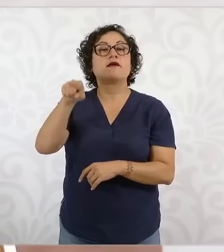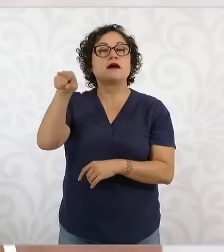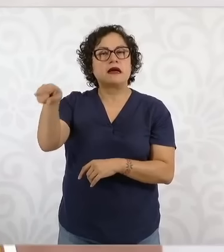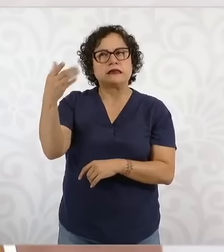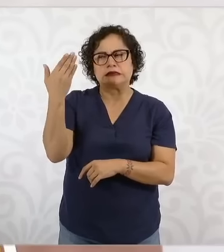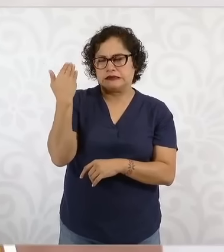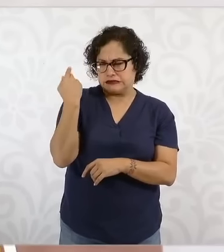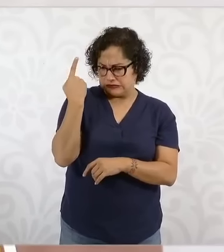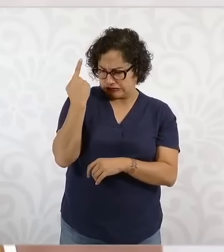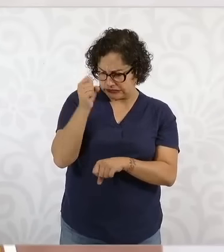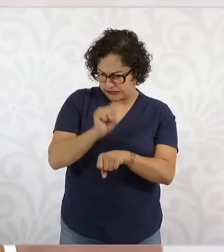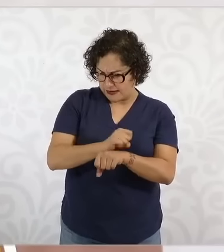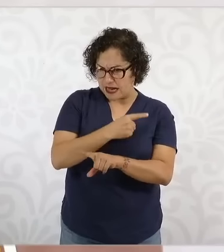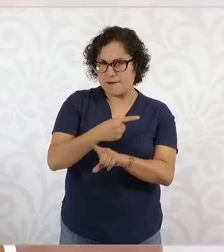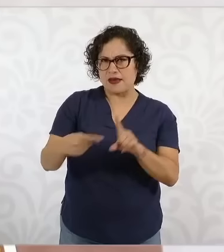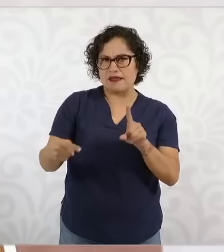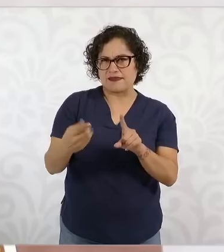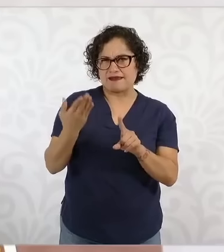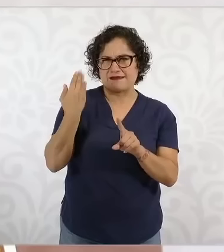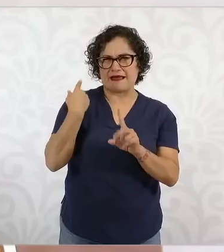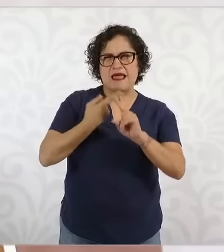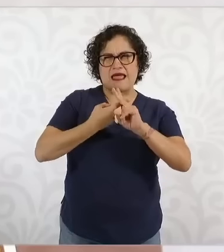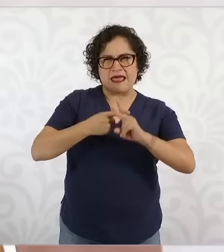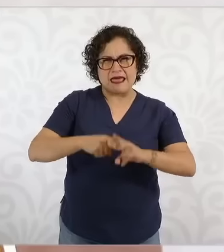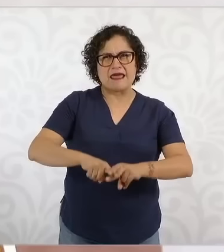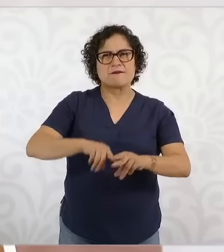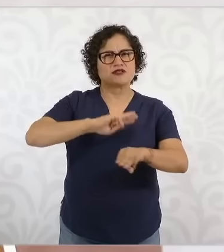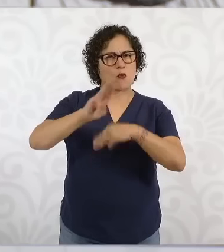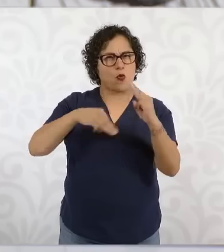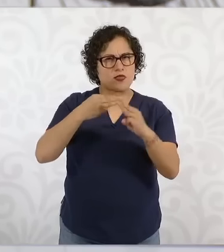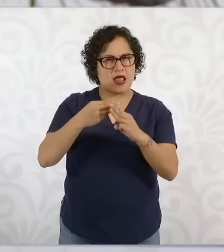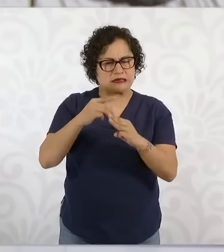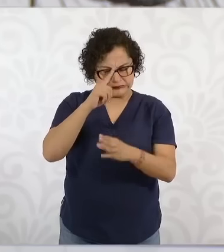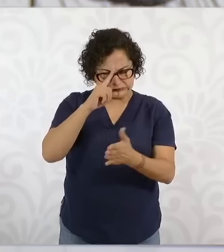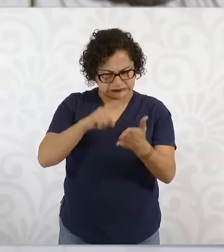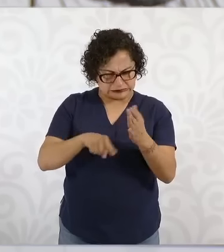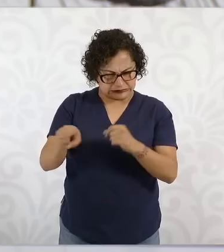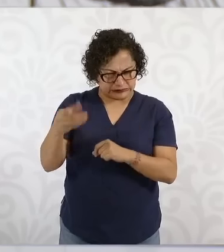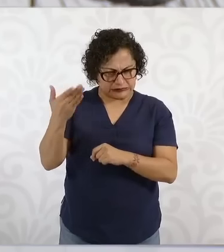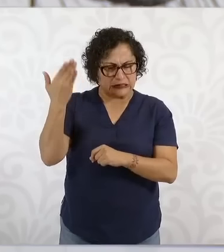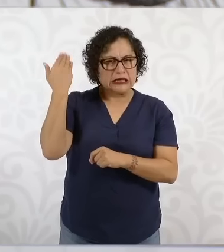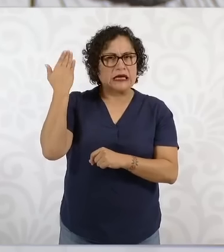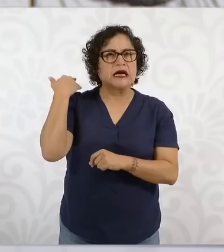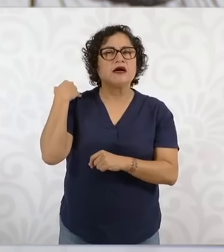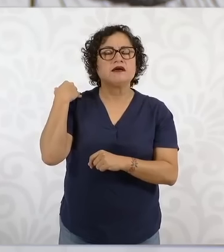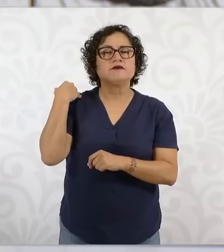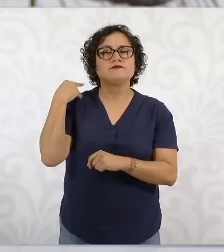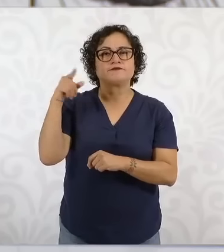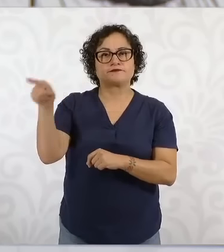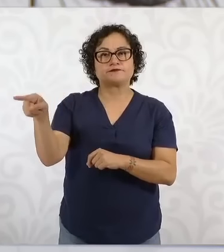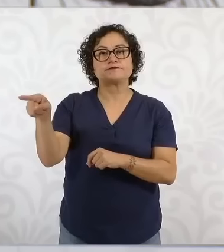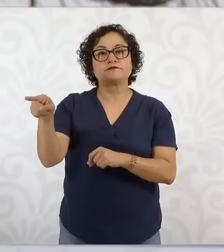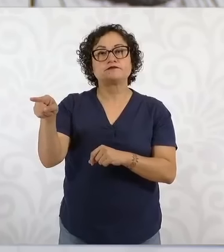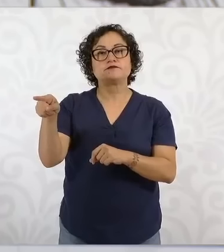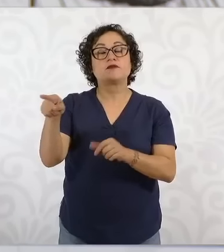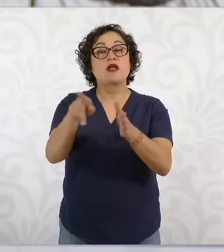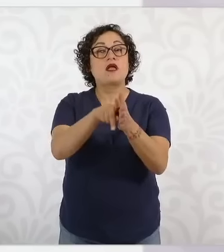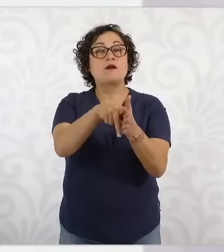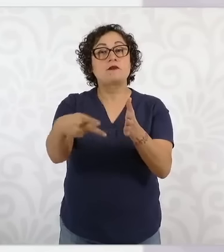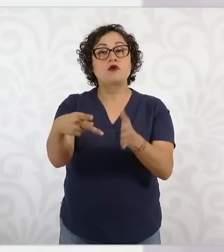cuando iba a empezar el mundial, ya pasó más tiempo, ¿verdad? e de un artículo de la jornada de